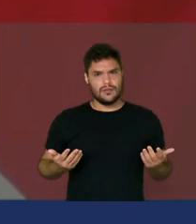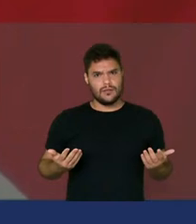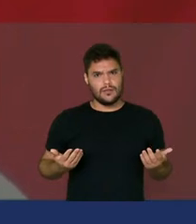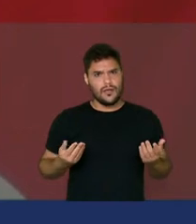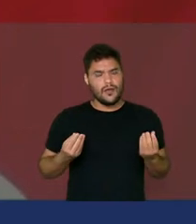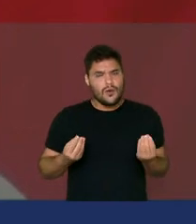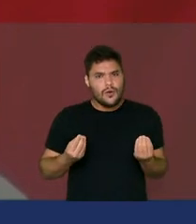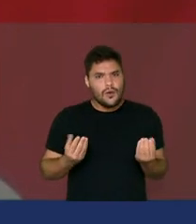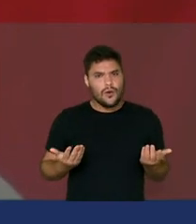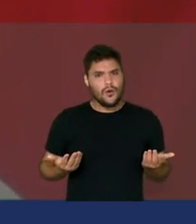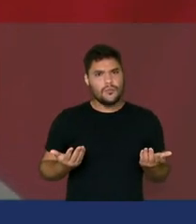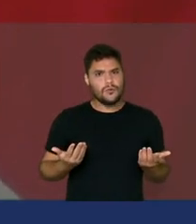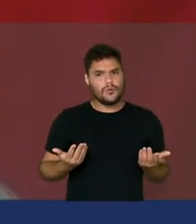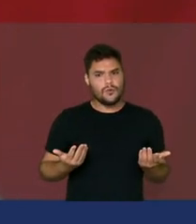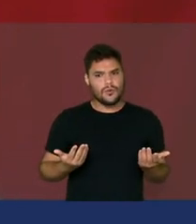106 BILHÕES. ORA, PRESIDENTE,